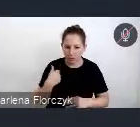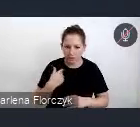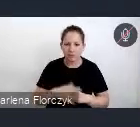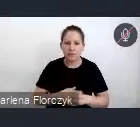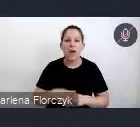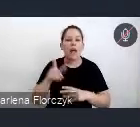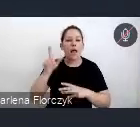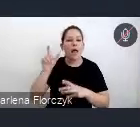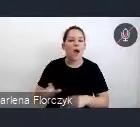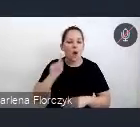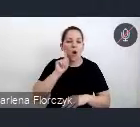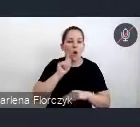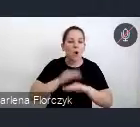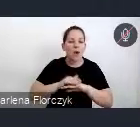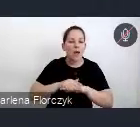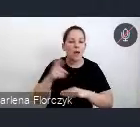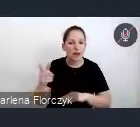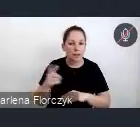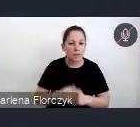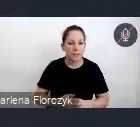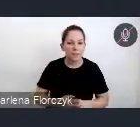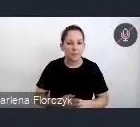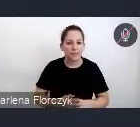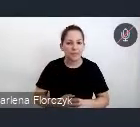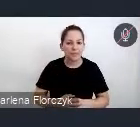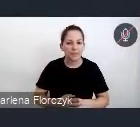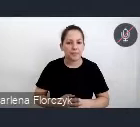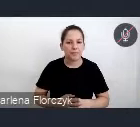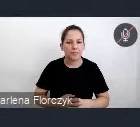z Krajowego Punktu URBACT przy Związku Miast Polskich